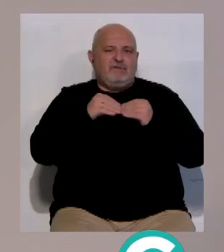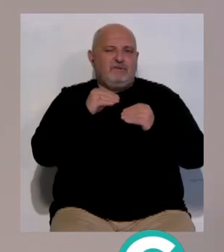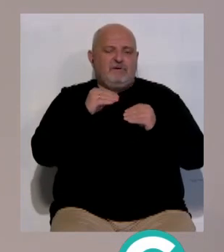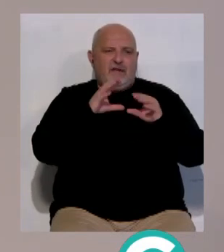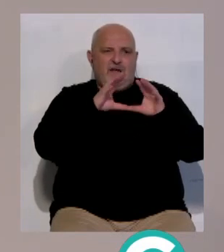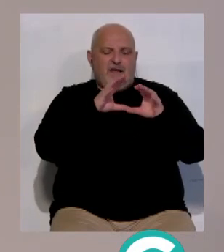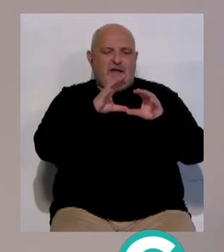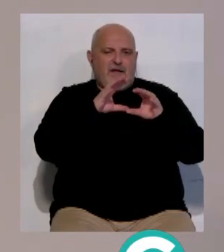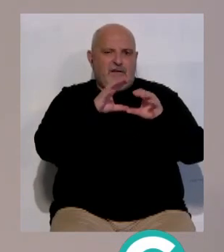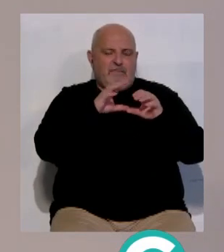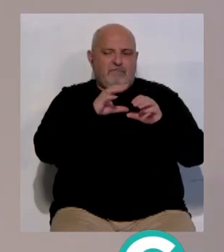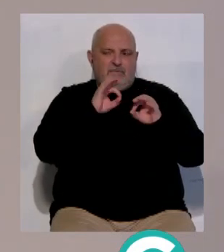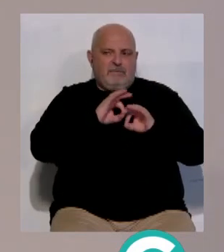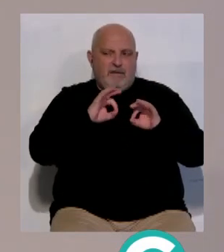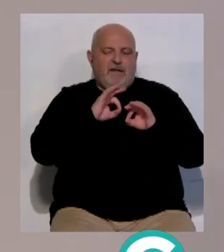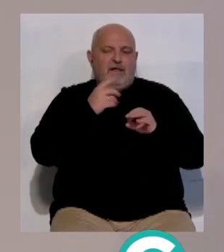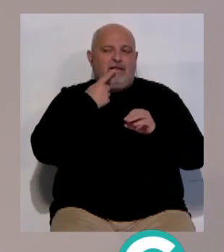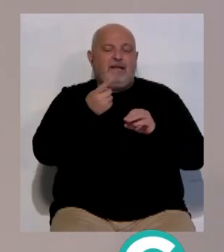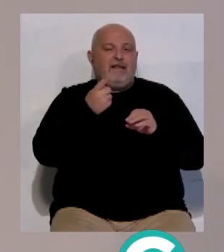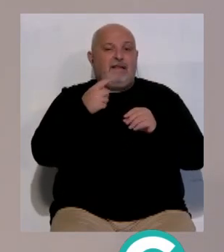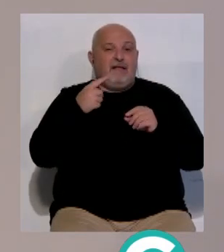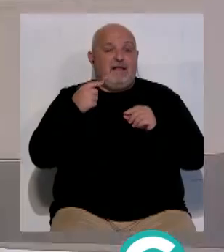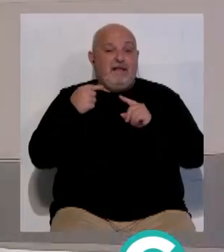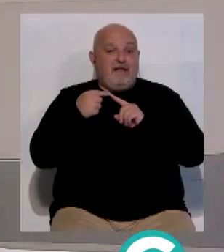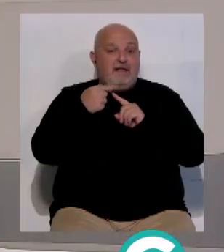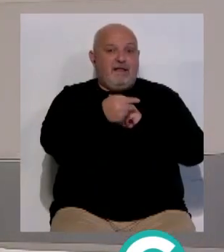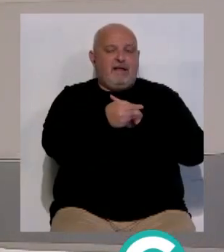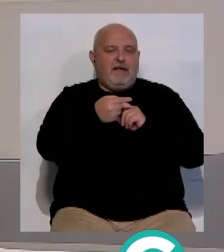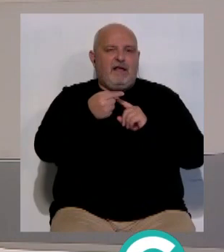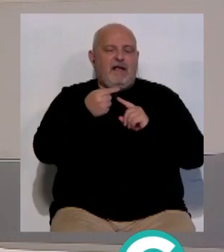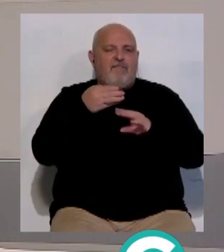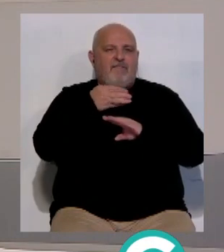visto no la sensación entonces la trayectoria que coge el balón es en dirección a f que está más o